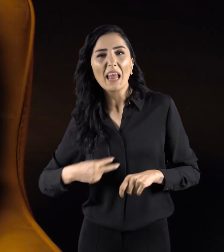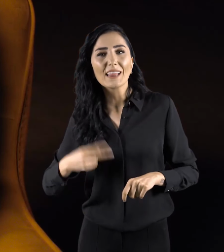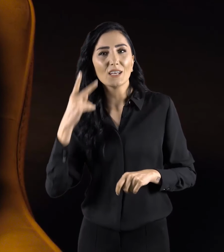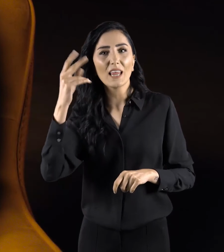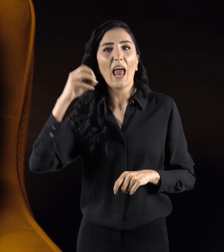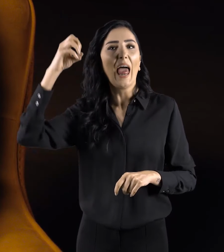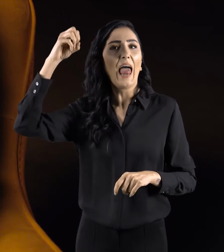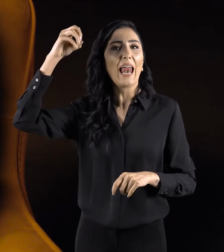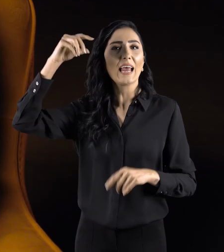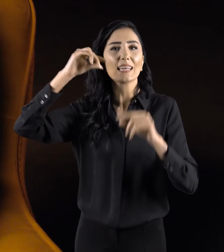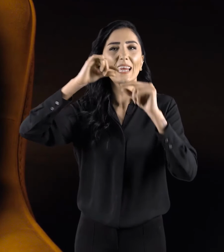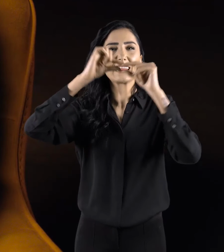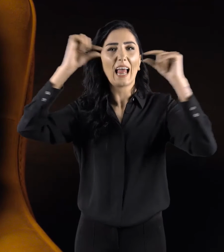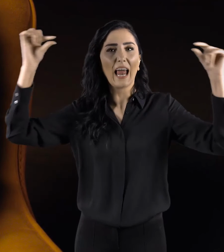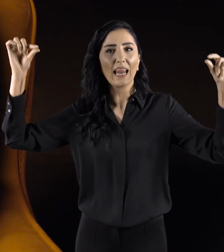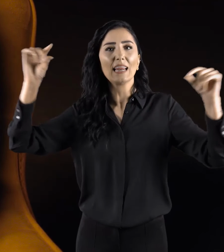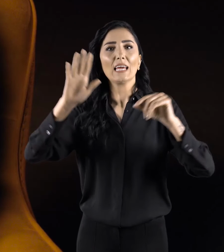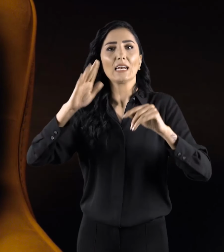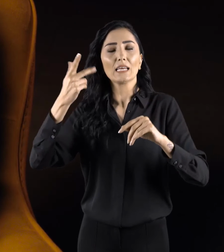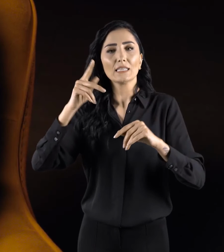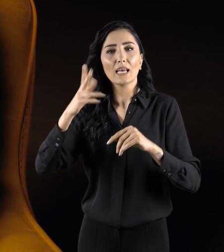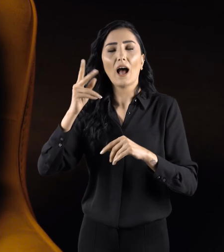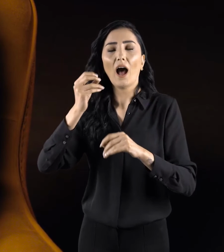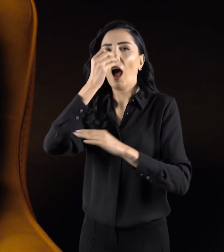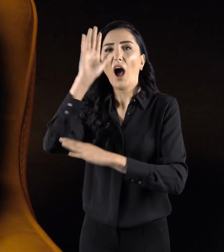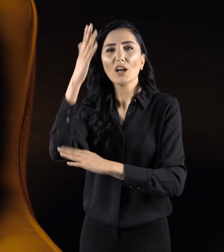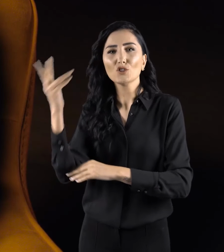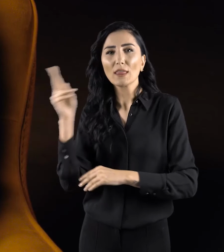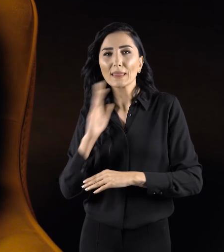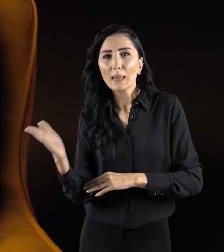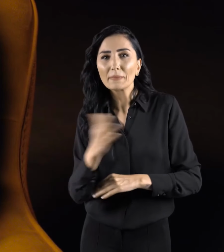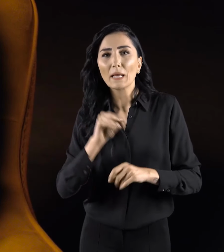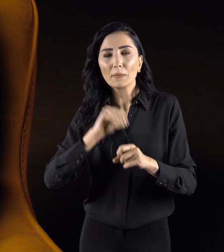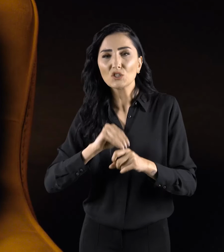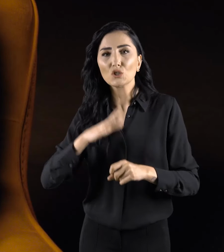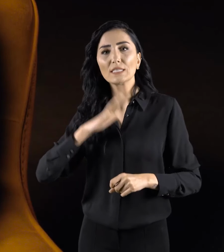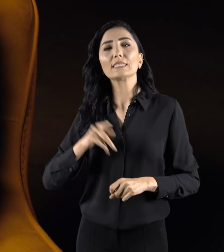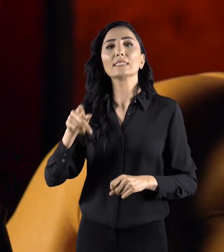Yerel yöneticilerden elektrik tellerine yakın ağaçların budanması için destek isteyin.